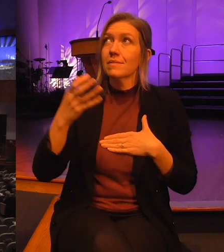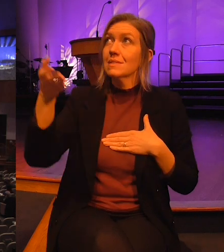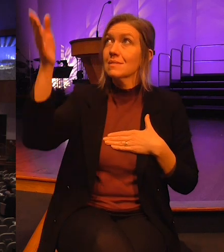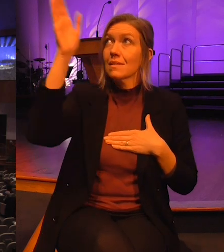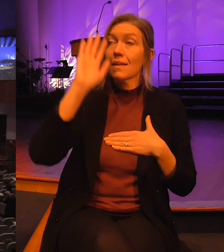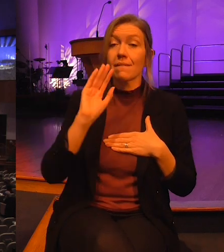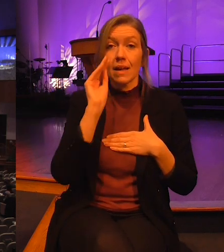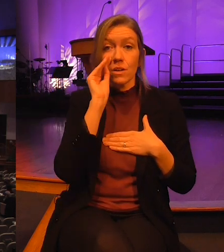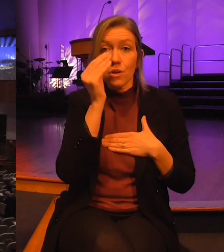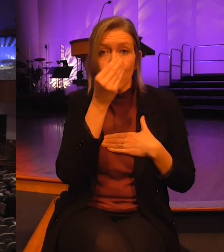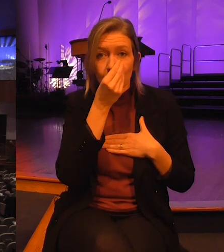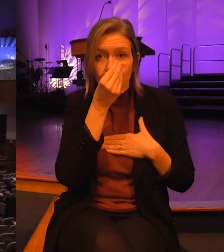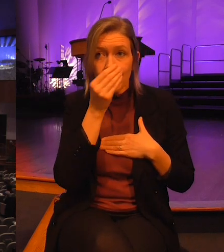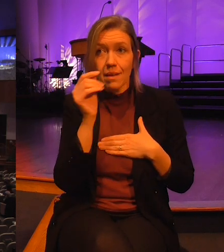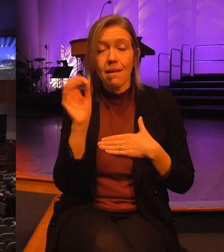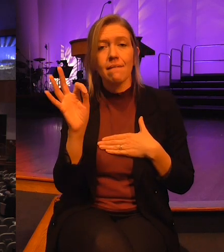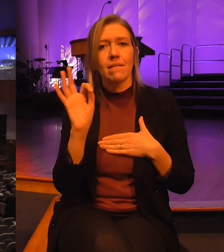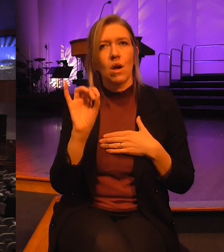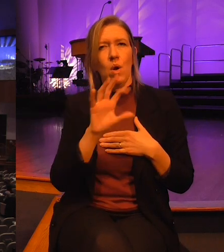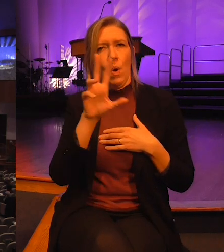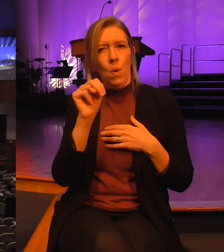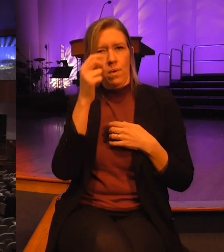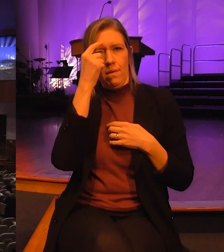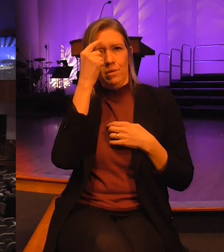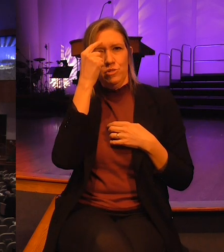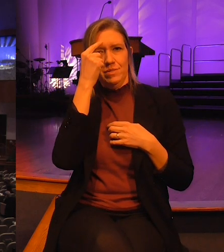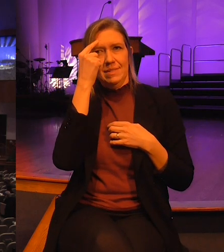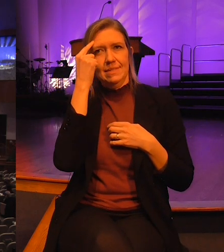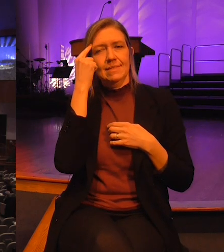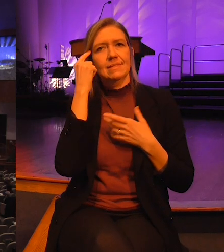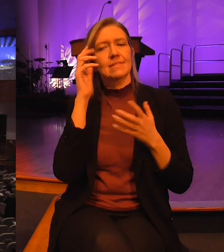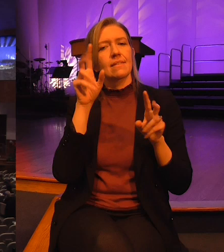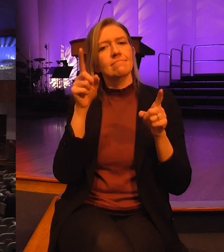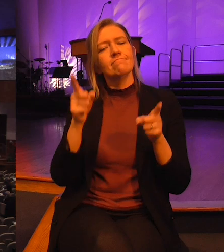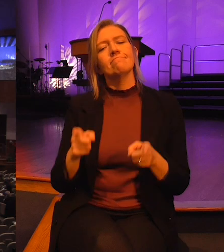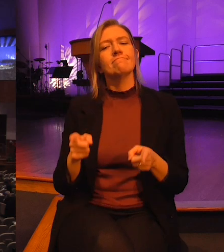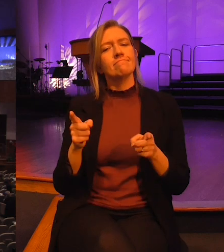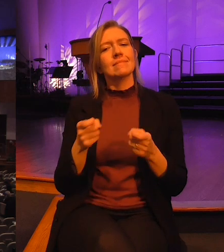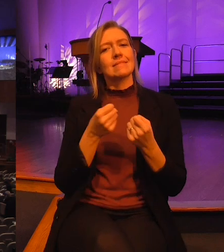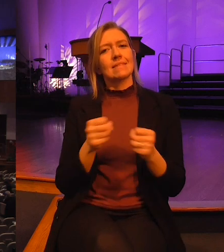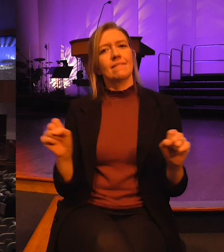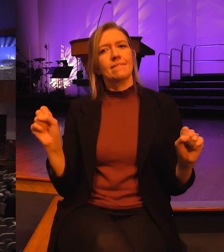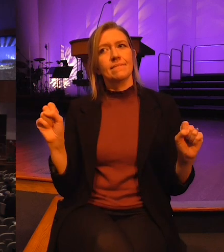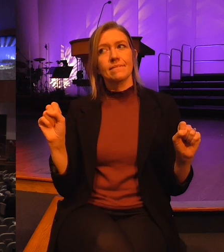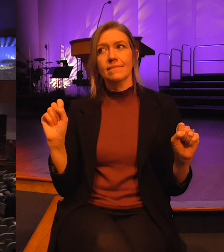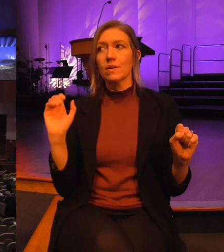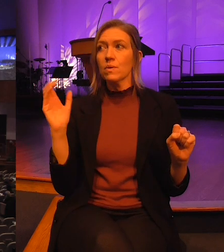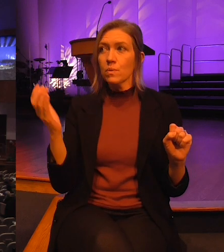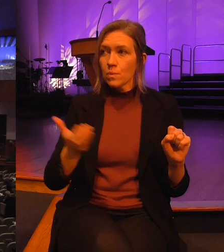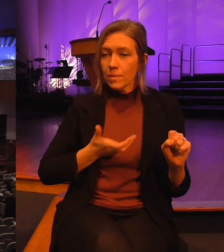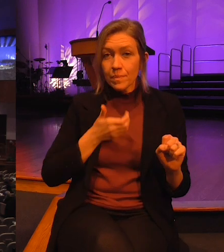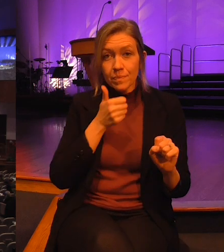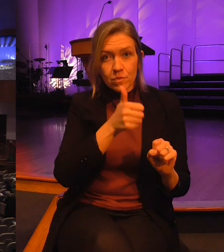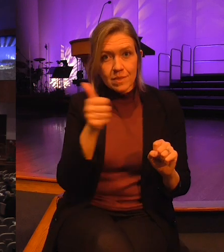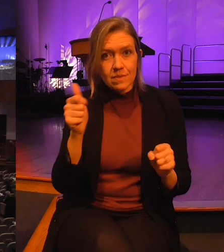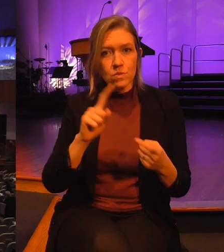propia Conciencia y al darnos la bienvenida a esta vida interior, permitimos que nuestra